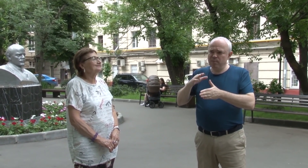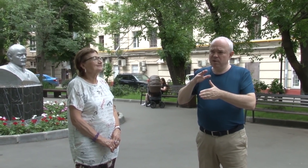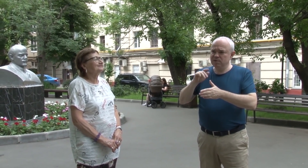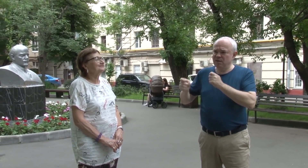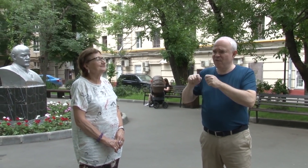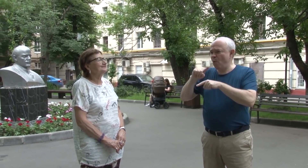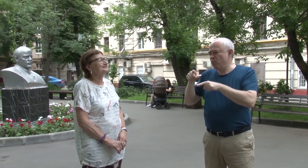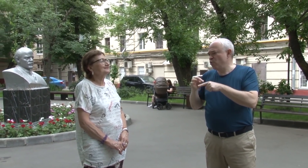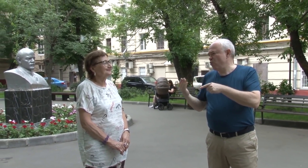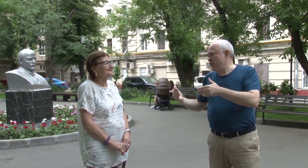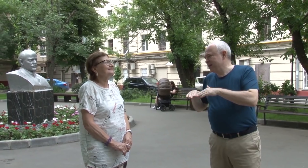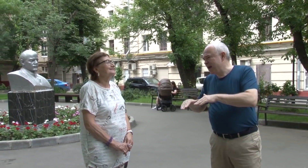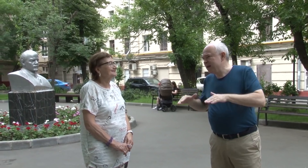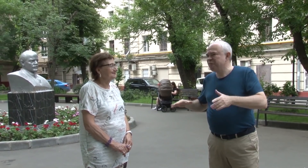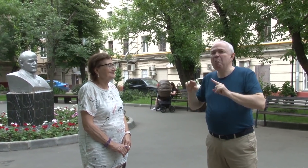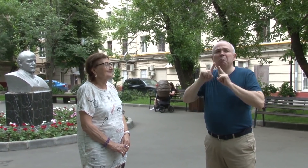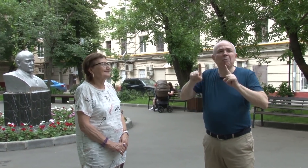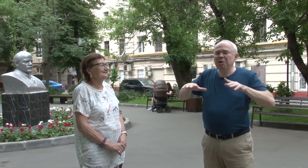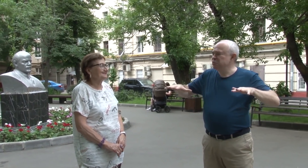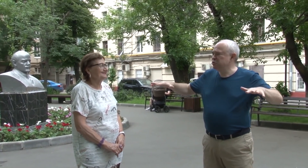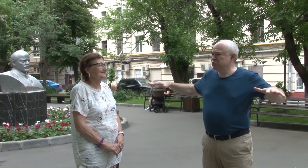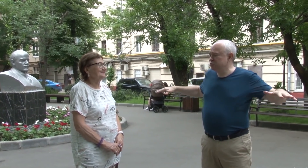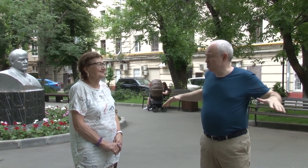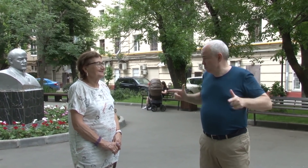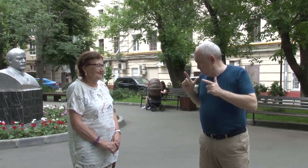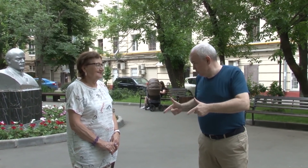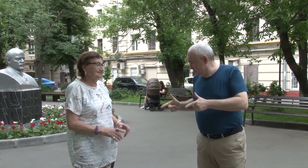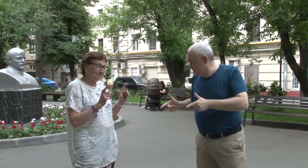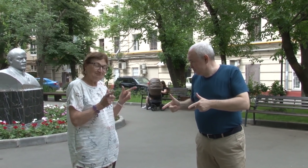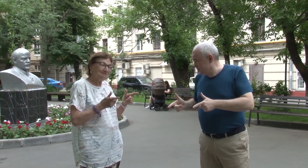Мы будем задавать вопросы о ее детстве, об этом месте. – Согласны?